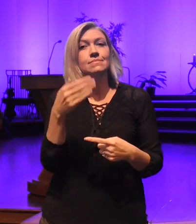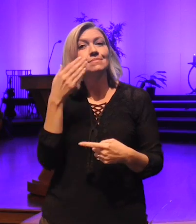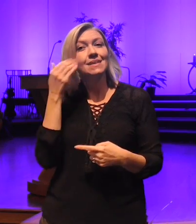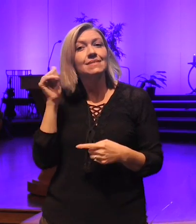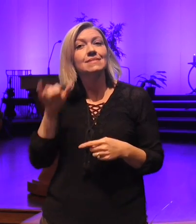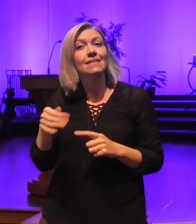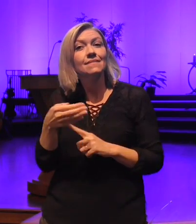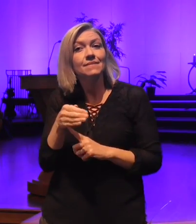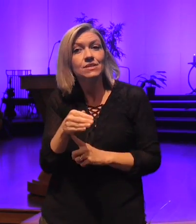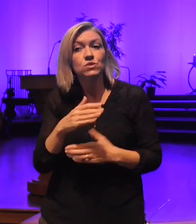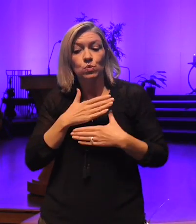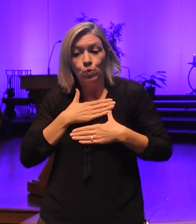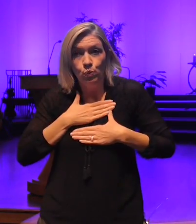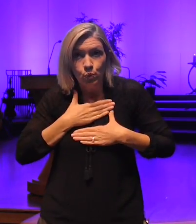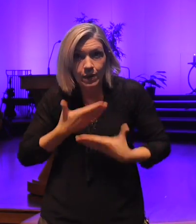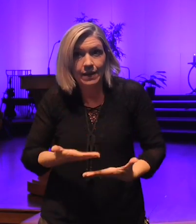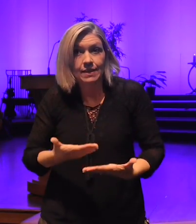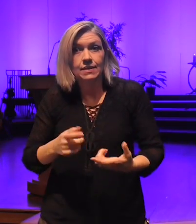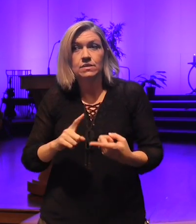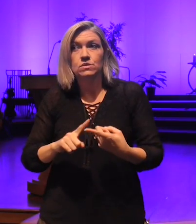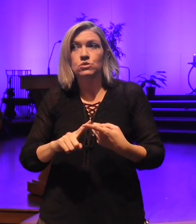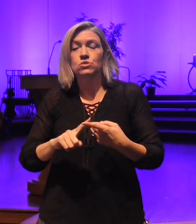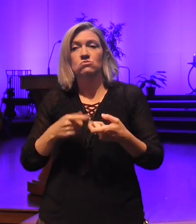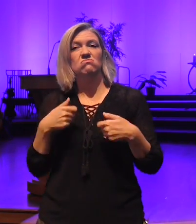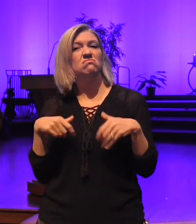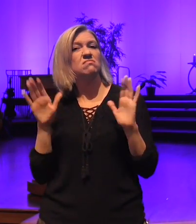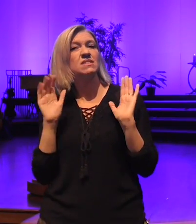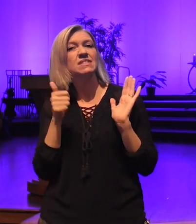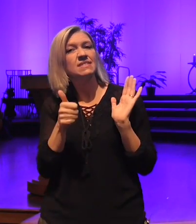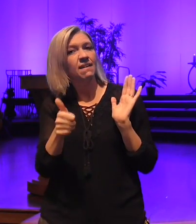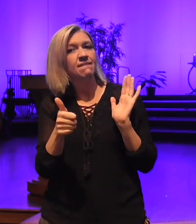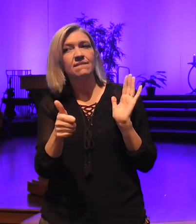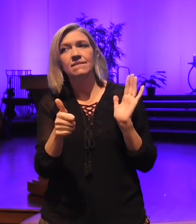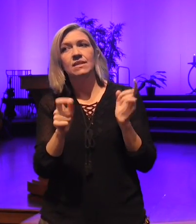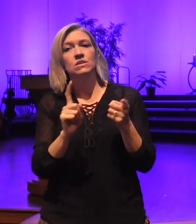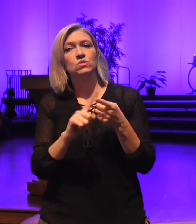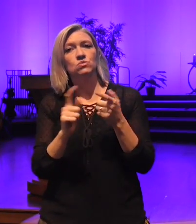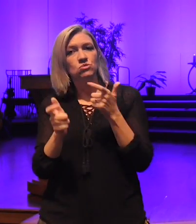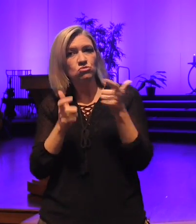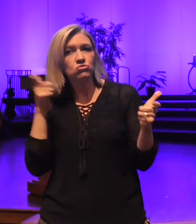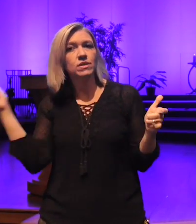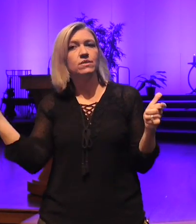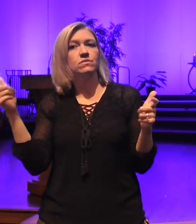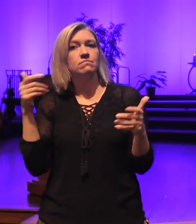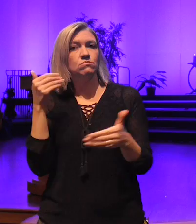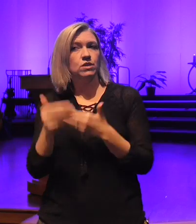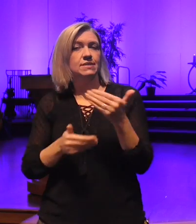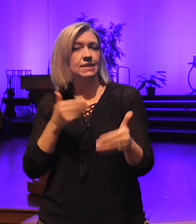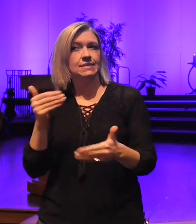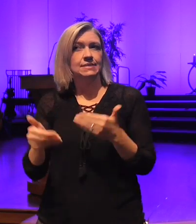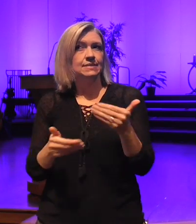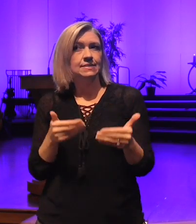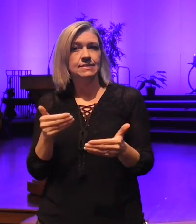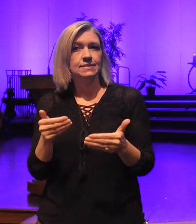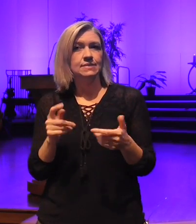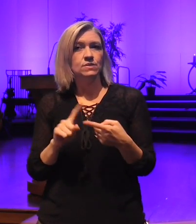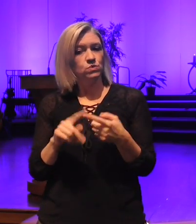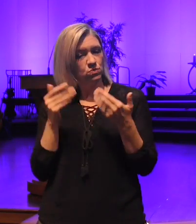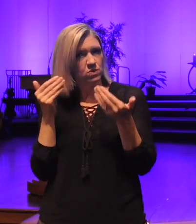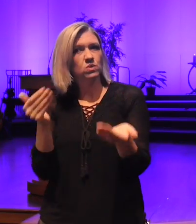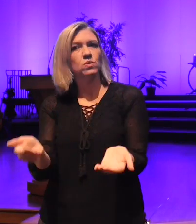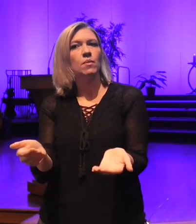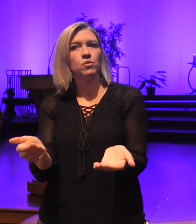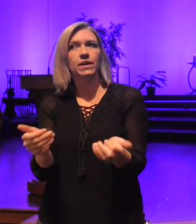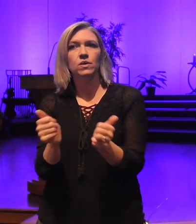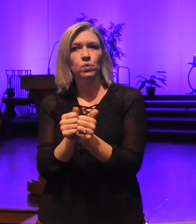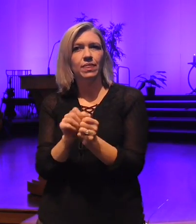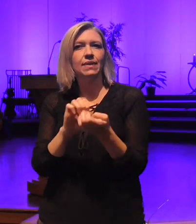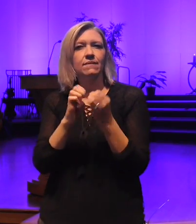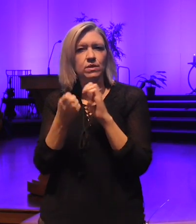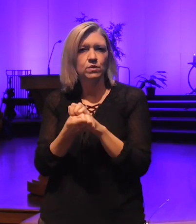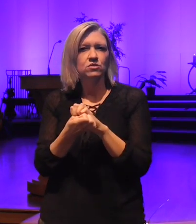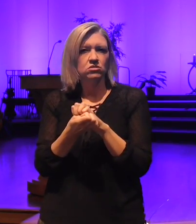para entregarse a un proceso mayor para cooperar con el proceso evolutivo de